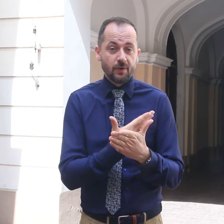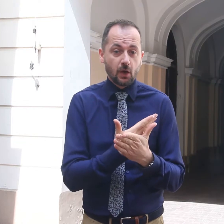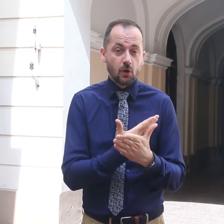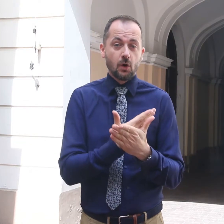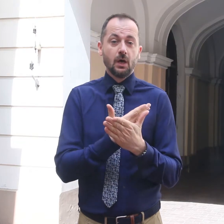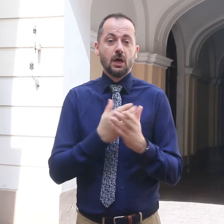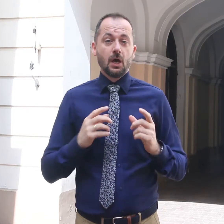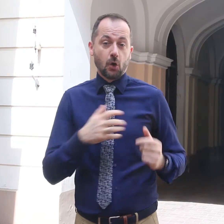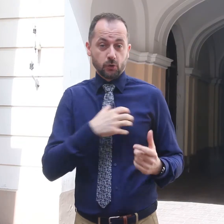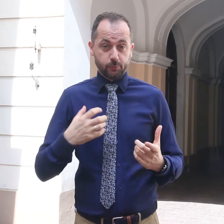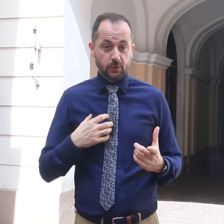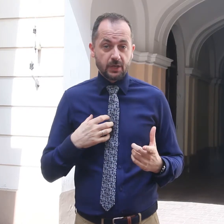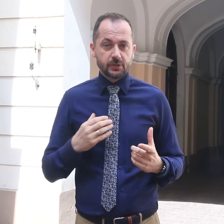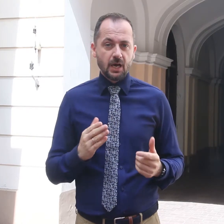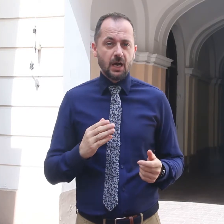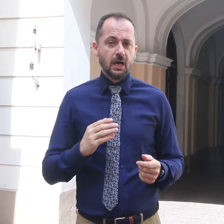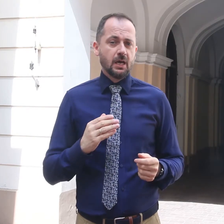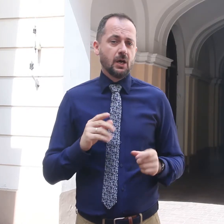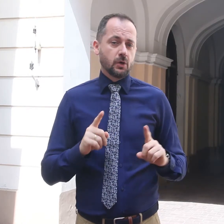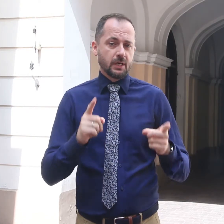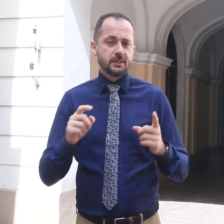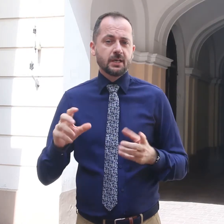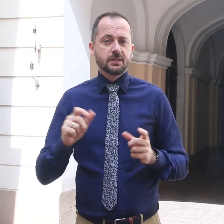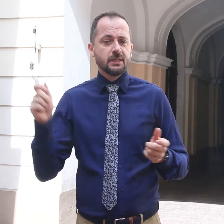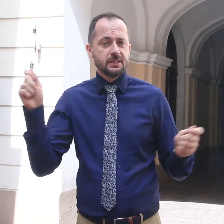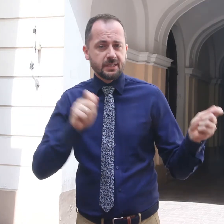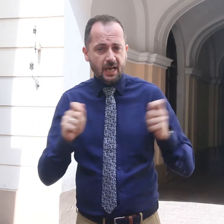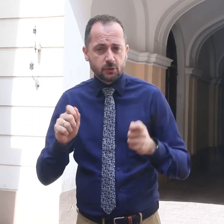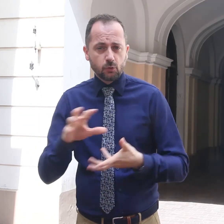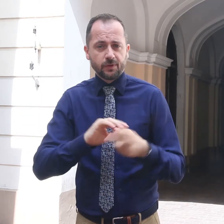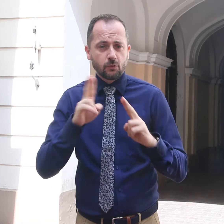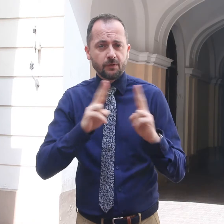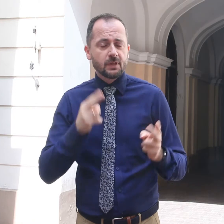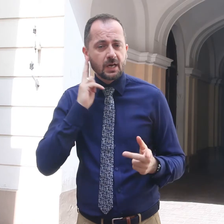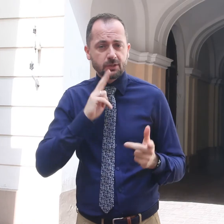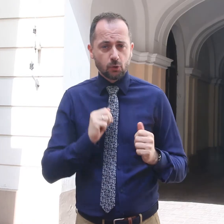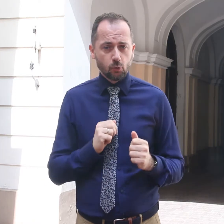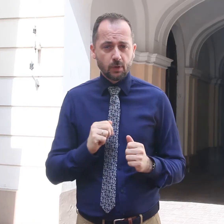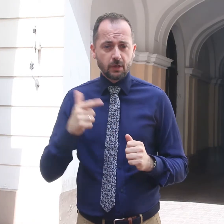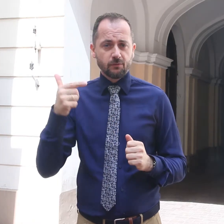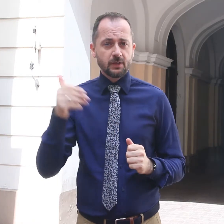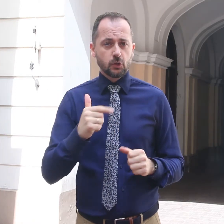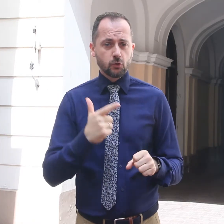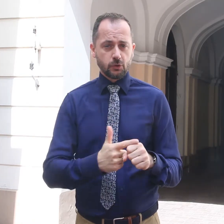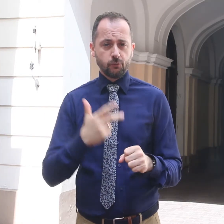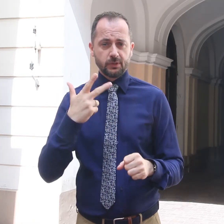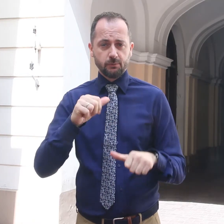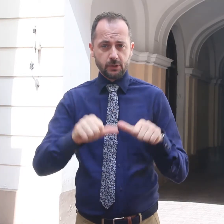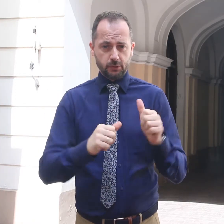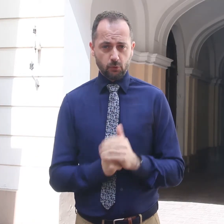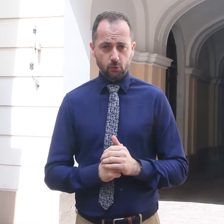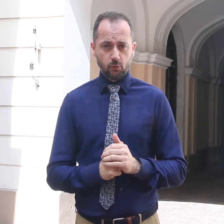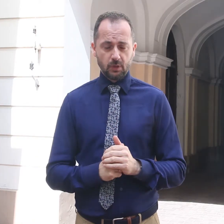Najpierw wybierano gospodarza Światowego Kongresu WFD oraz obozu młodzieży WFDYS.